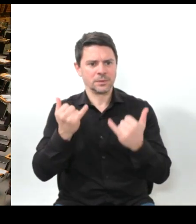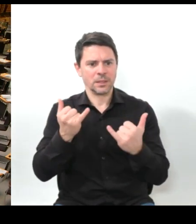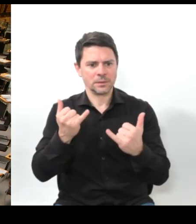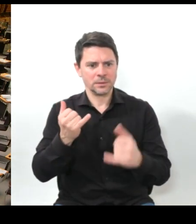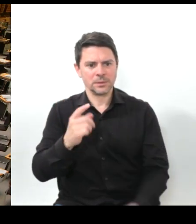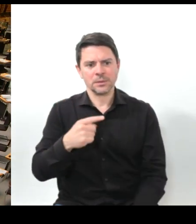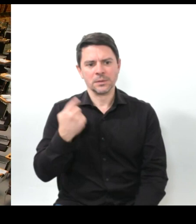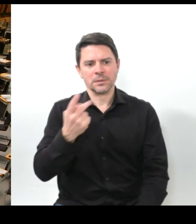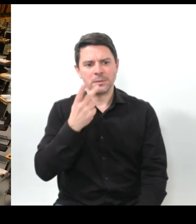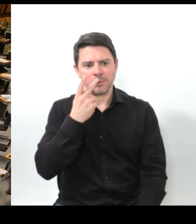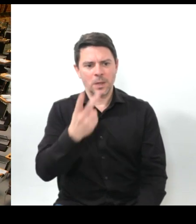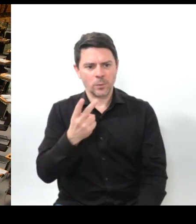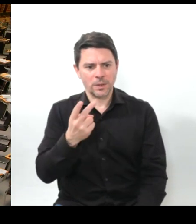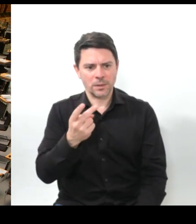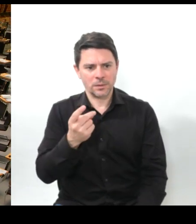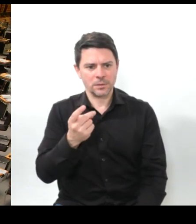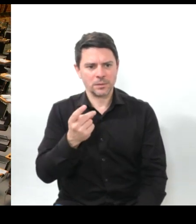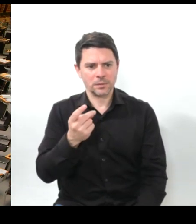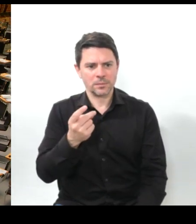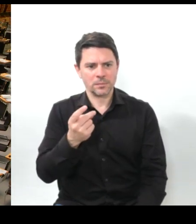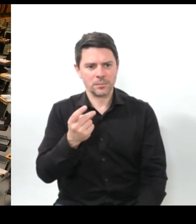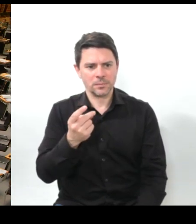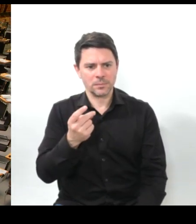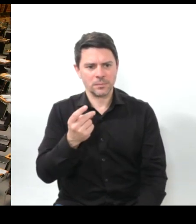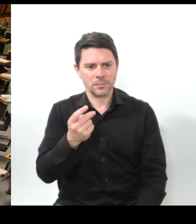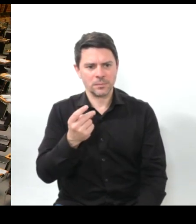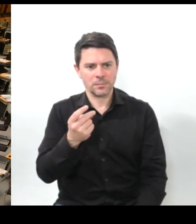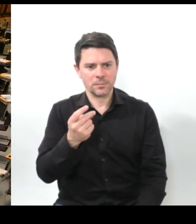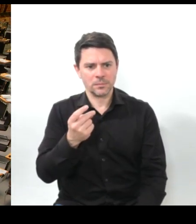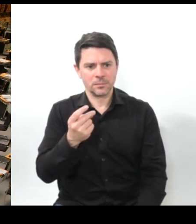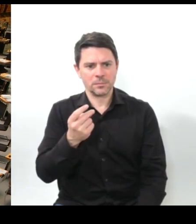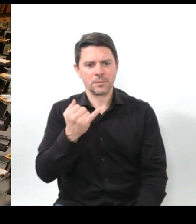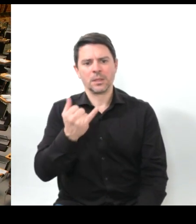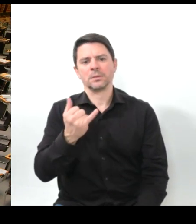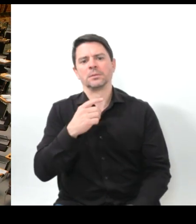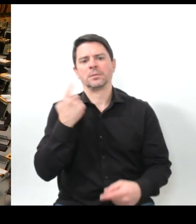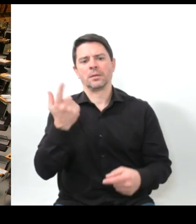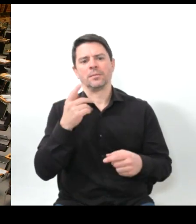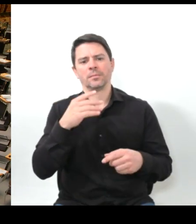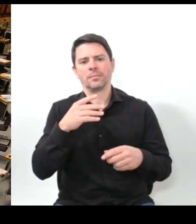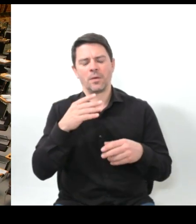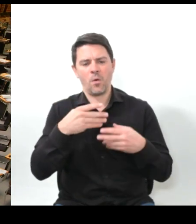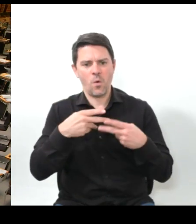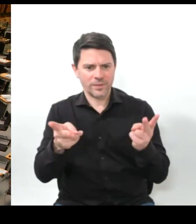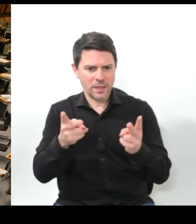innegehalten, wo ich das gelesen habe, das wirklich ernst meint, von eine Beteiligung der Öffentlichkeit ist abzusehen,